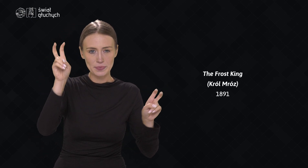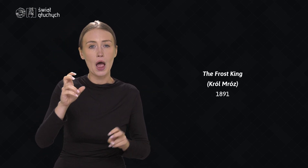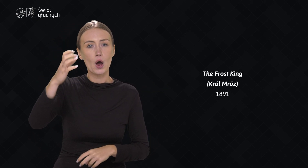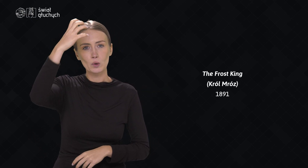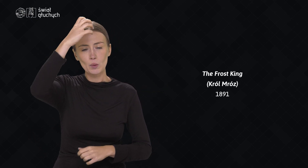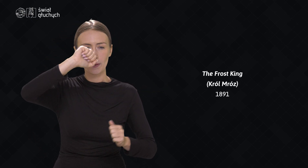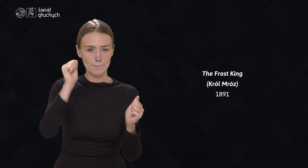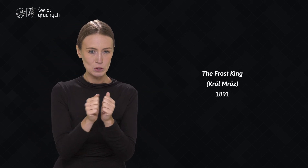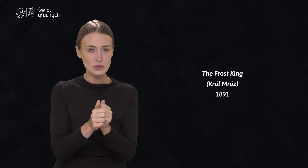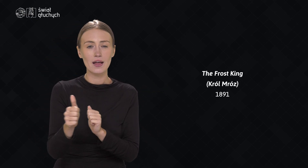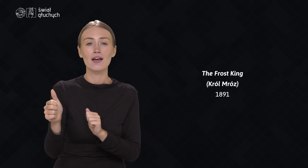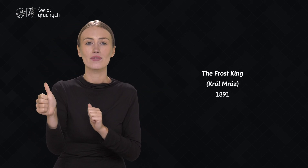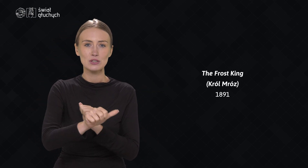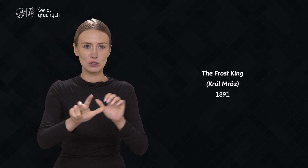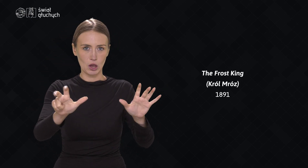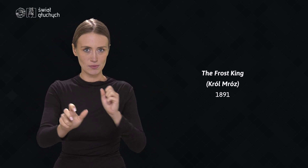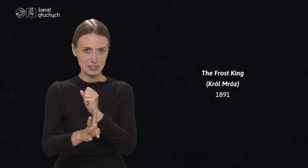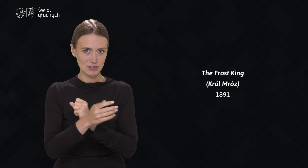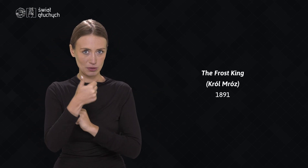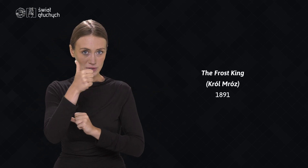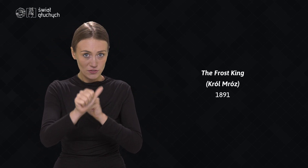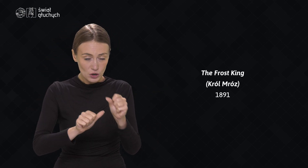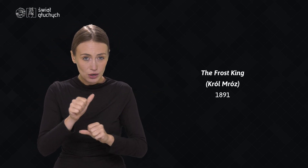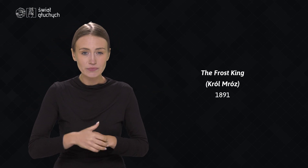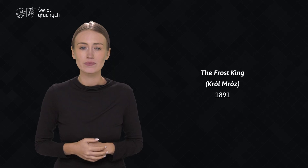„Król Mróz” (1891),